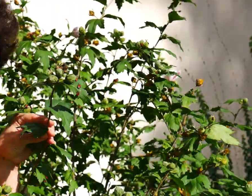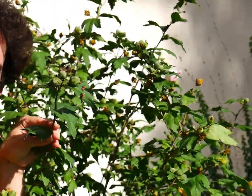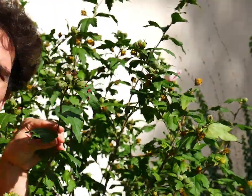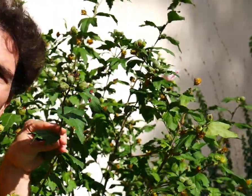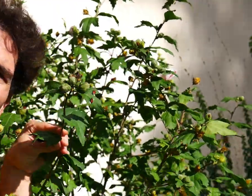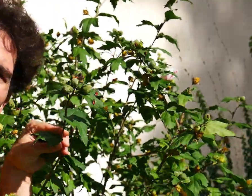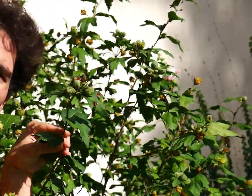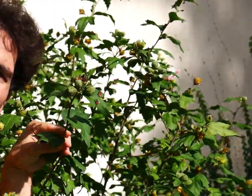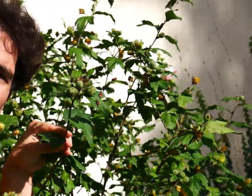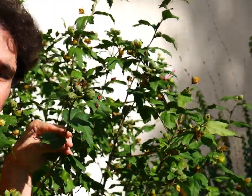Regarde.